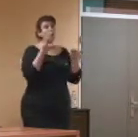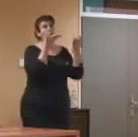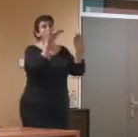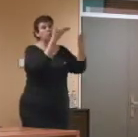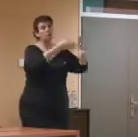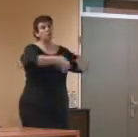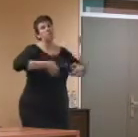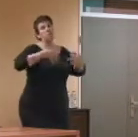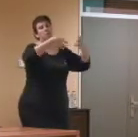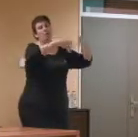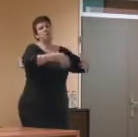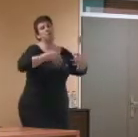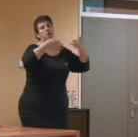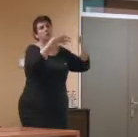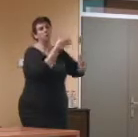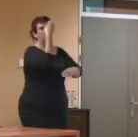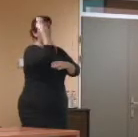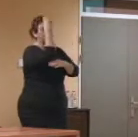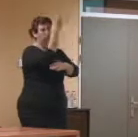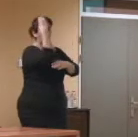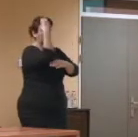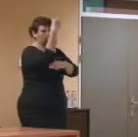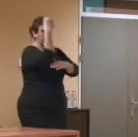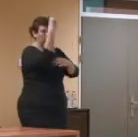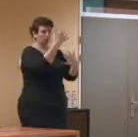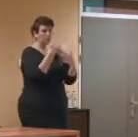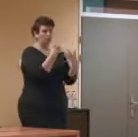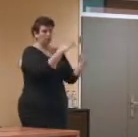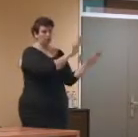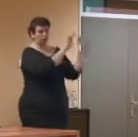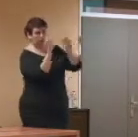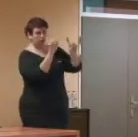no fuese una mera exposición de lo que más o menos todos manejamos